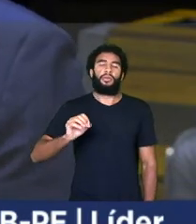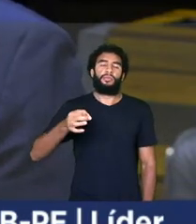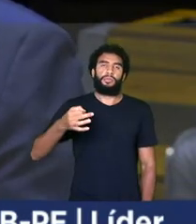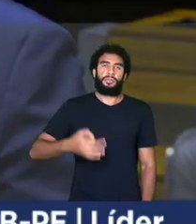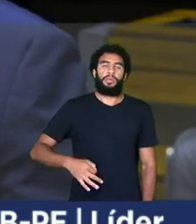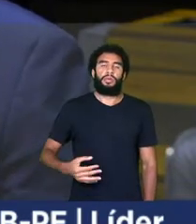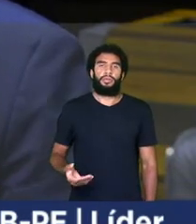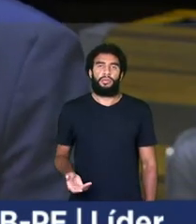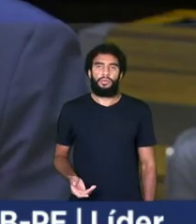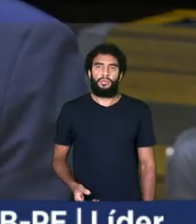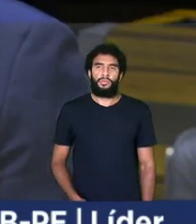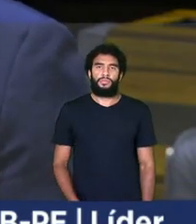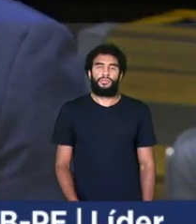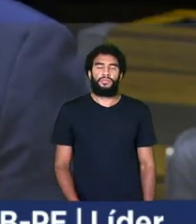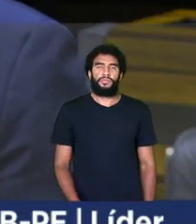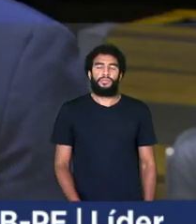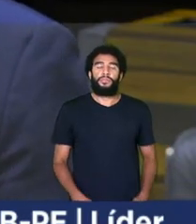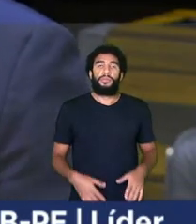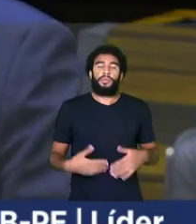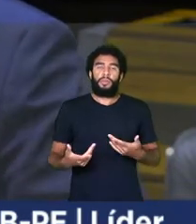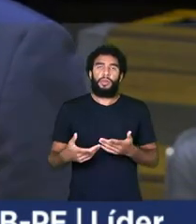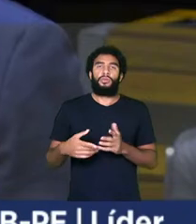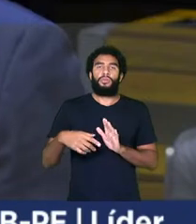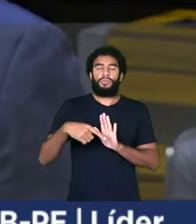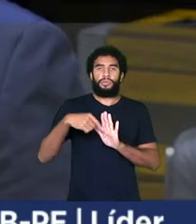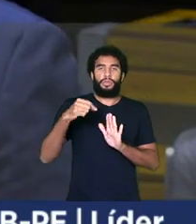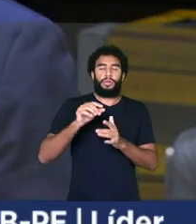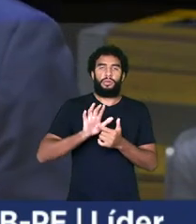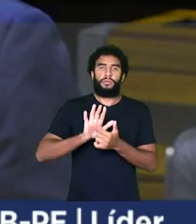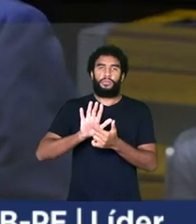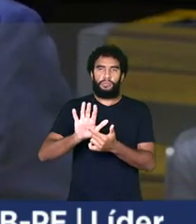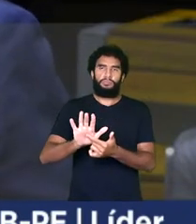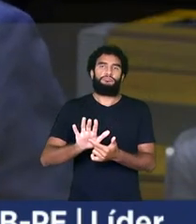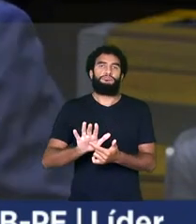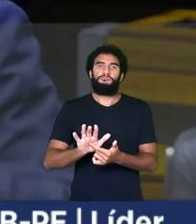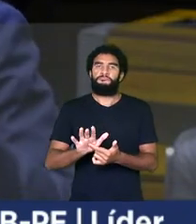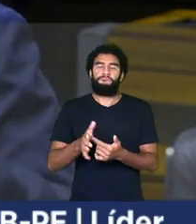LEILÃO TALVEZ SEJA O MAIS ADEQUADO. ENTÃO A EMENDA E O